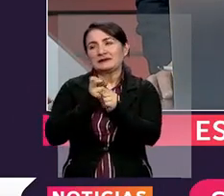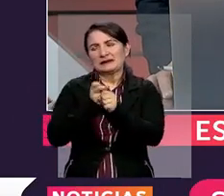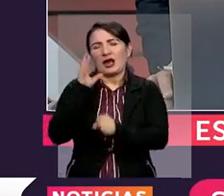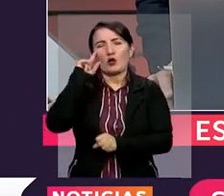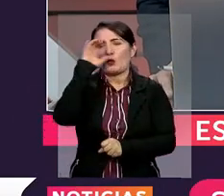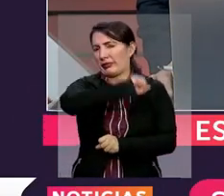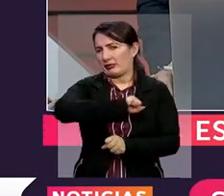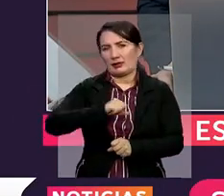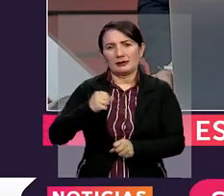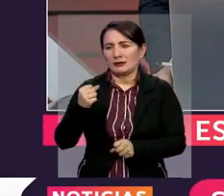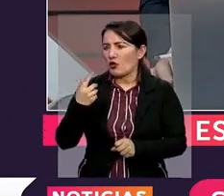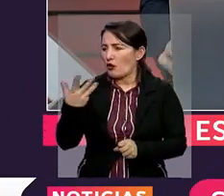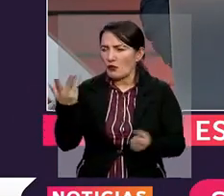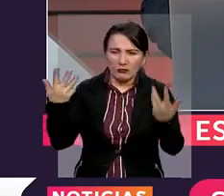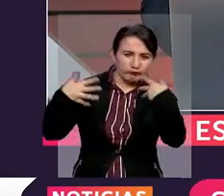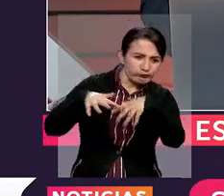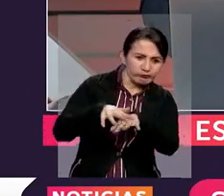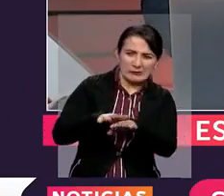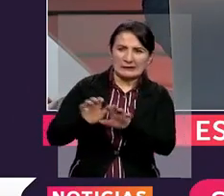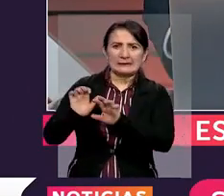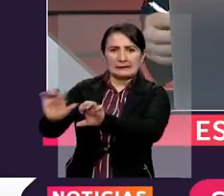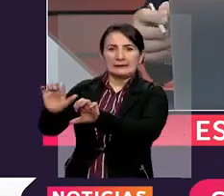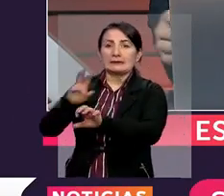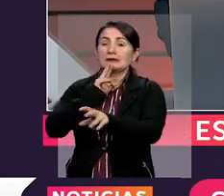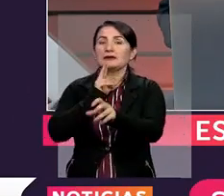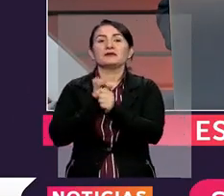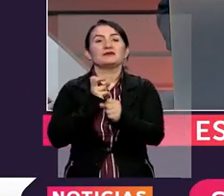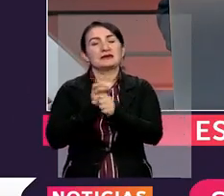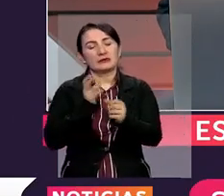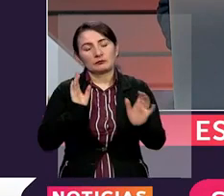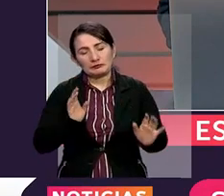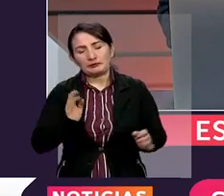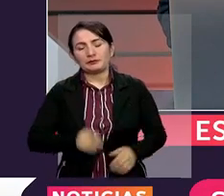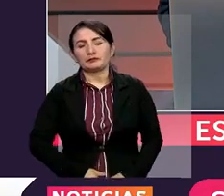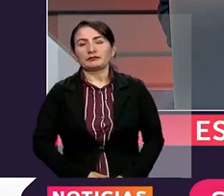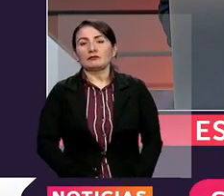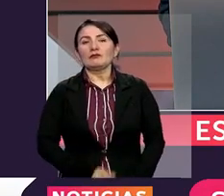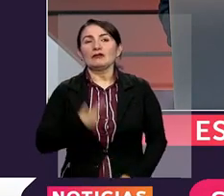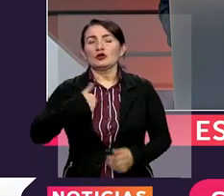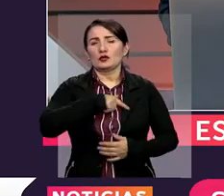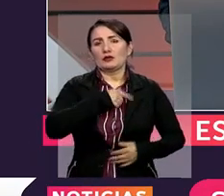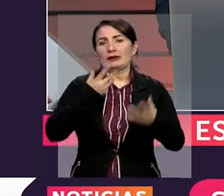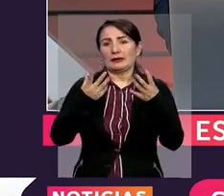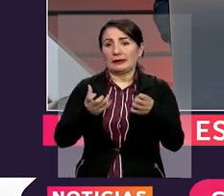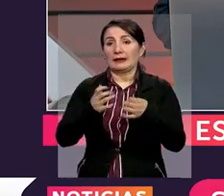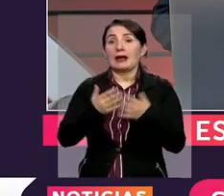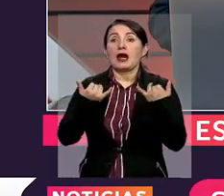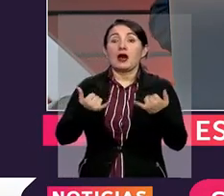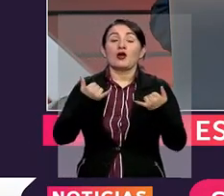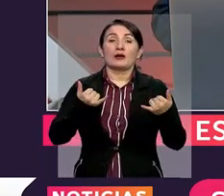REPRESENTAMOS, UN POCO VISIBILIZAR MáS ALLá DE LOS POCOS HECHOS DE VANDALISMO QUE